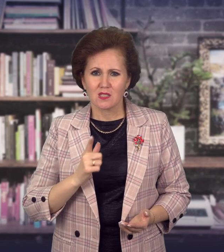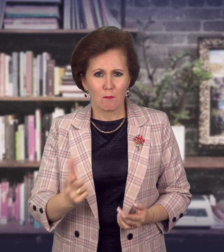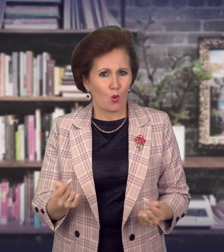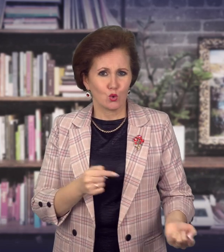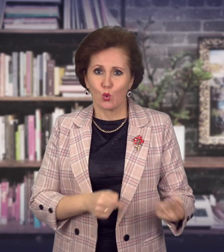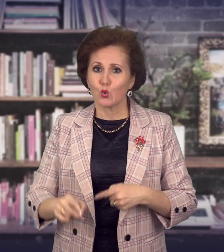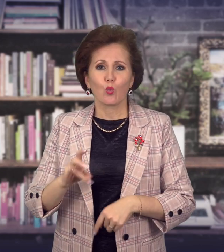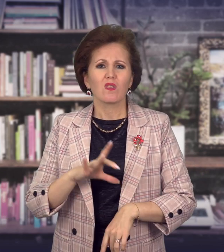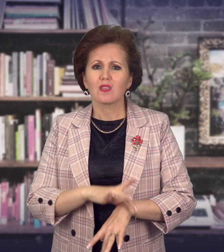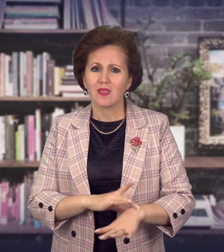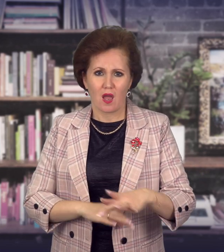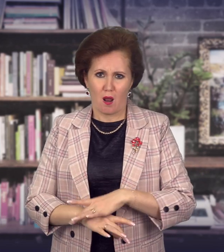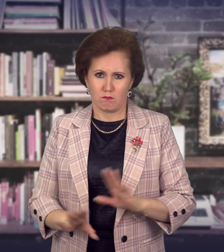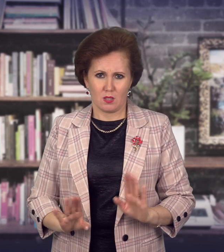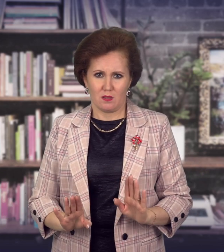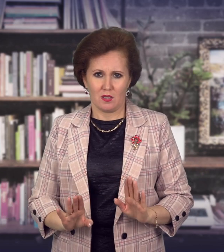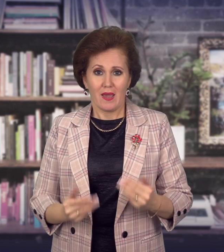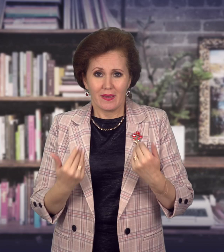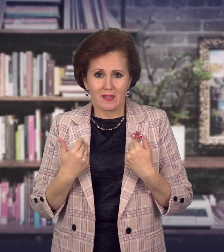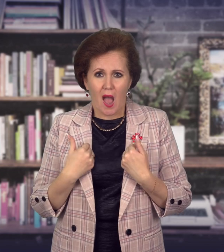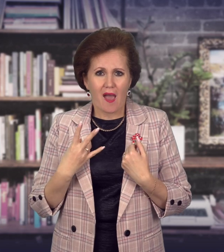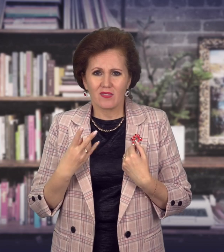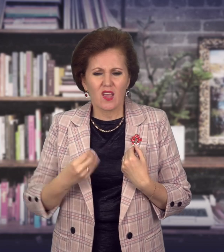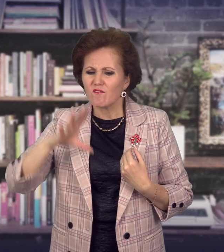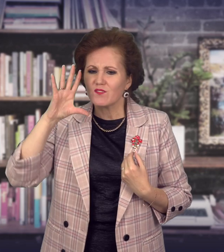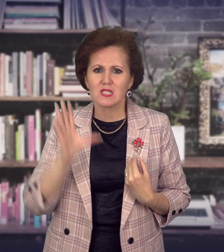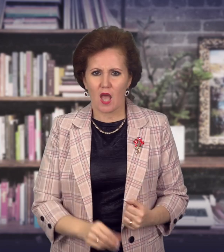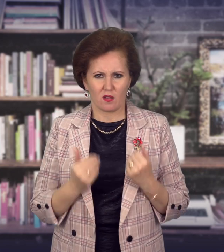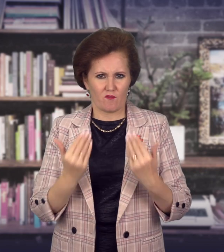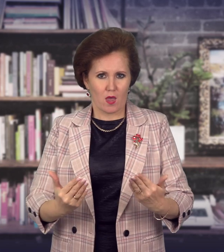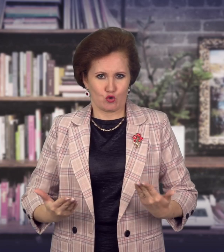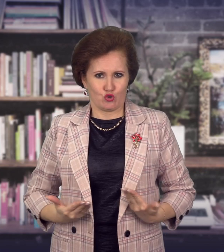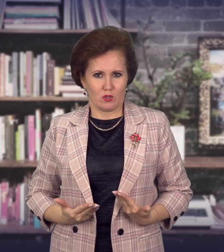Мы с тобой друг другу не рабы! Я - не вся твоя жизнь!